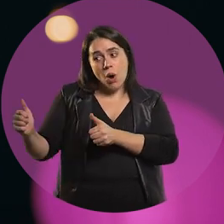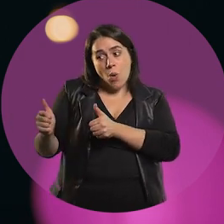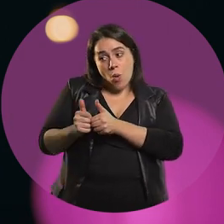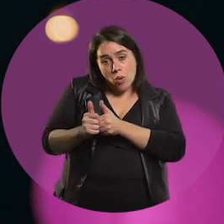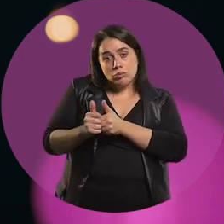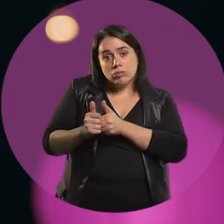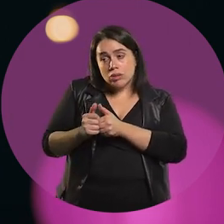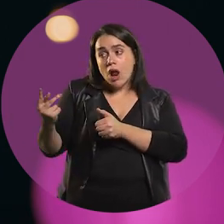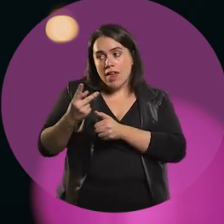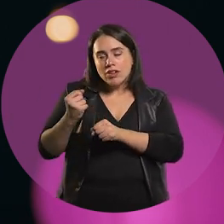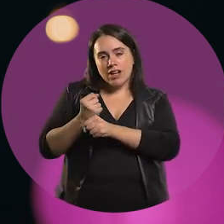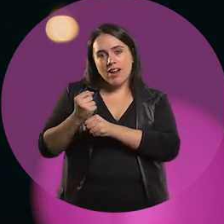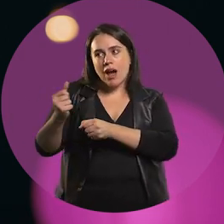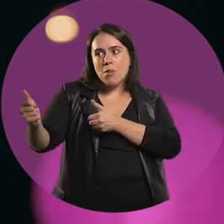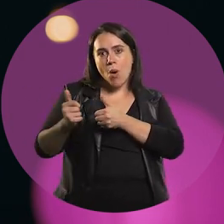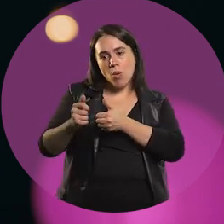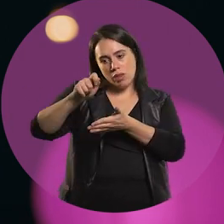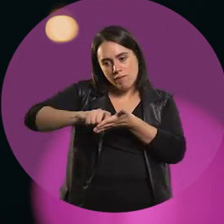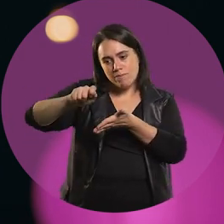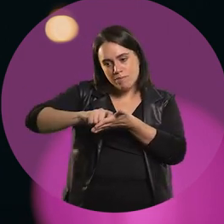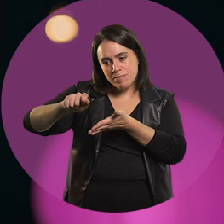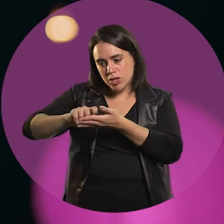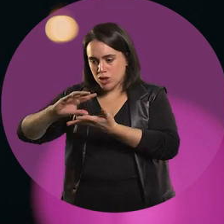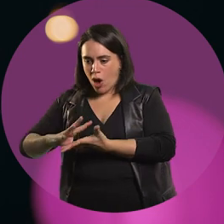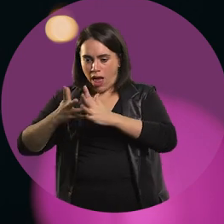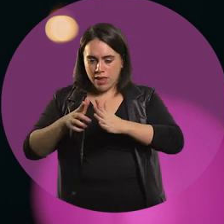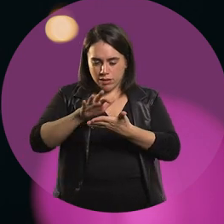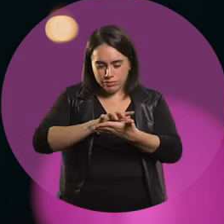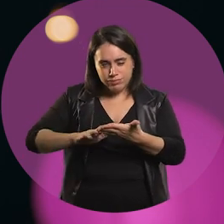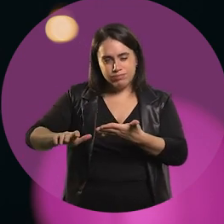y era quien hacía los guiones de audiodescripción, y me enseñó mucho también.